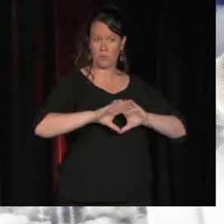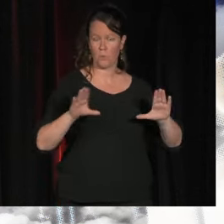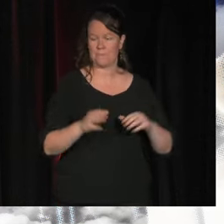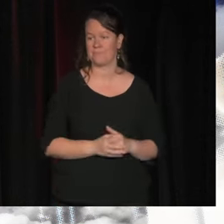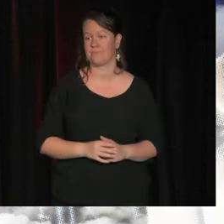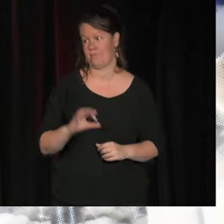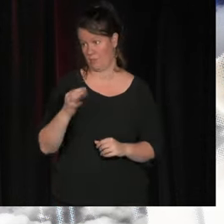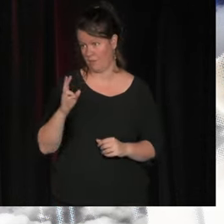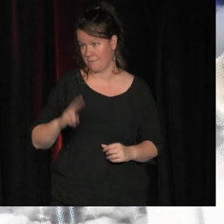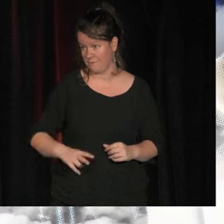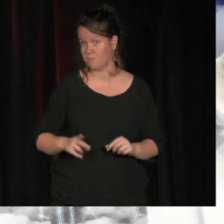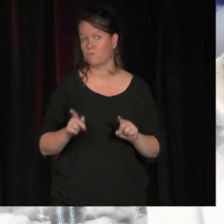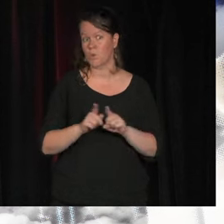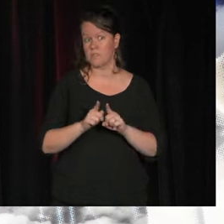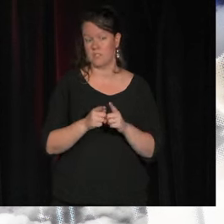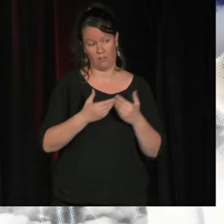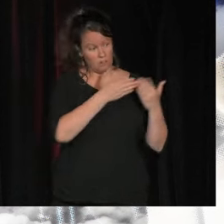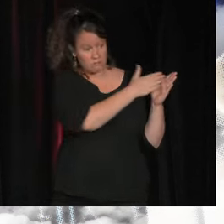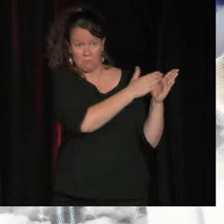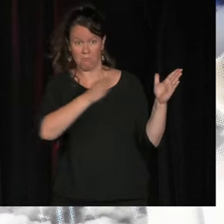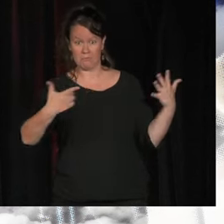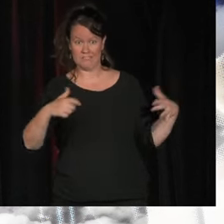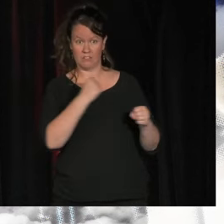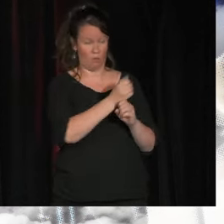C'est ça, et pendant des années, même pendant 17 ans, il n'y a pas eu d'autre chose que du RTS et Diablo.